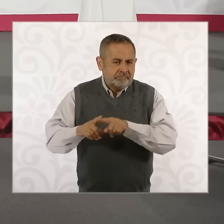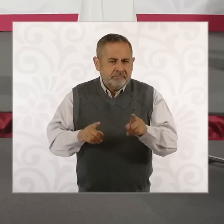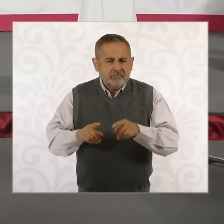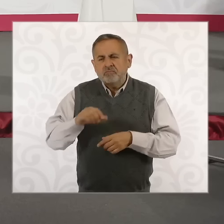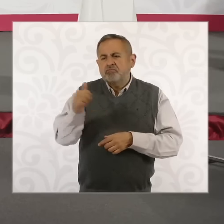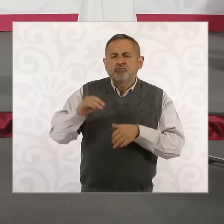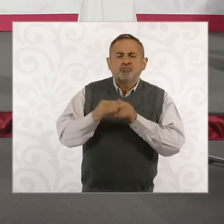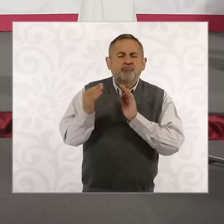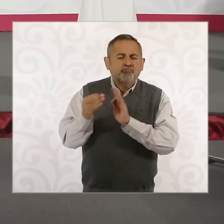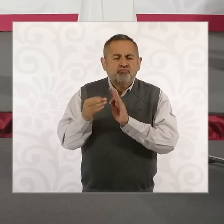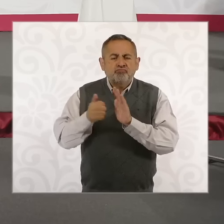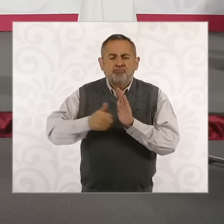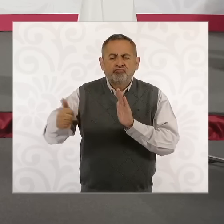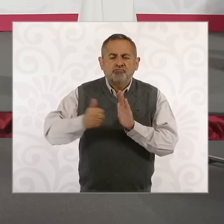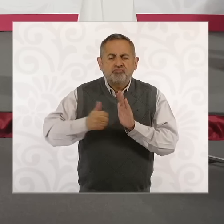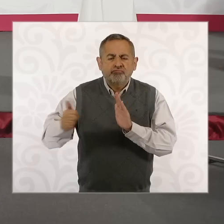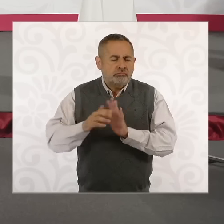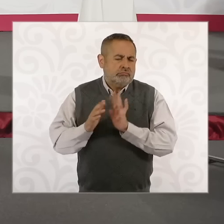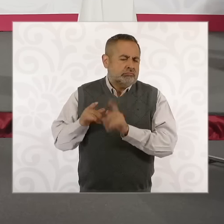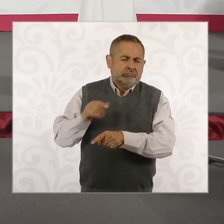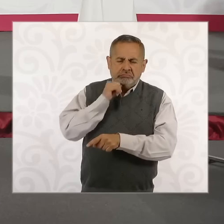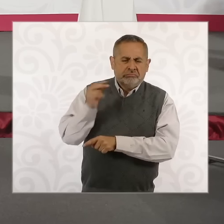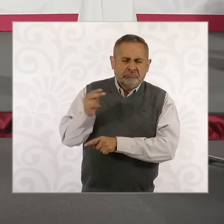están dando un servicio metropolitano que no tienen que tener todas esas características,